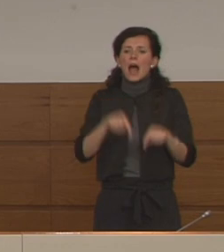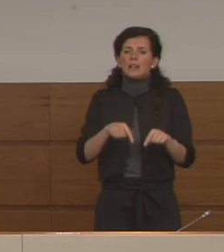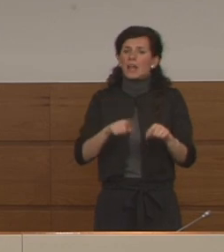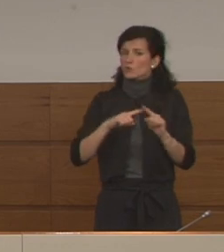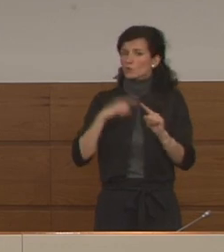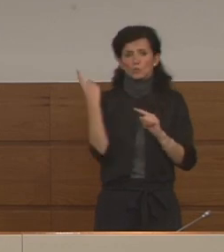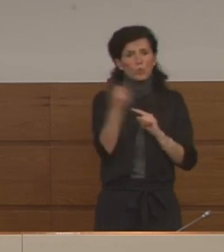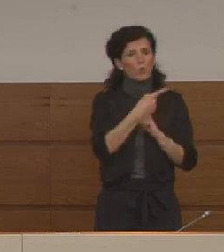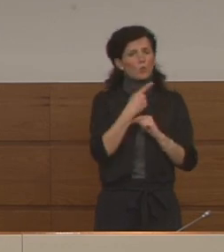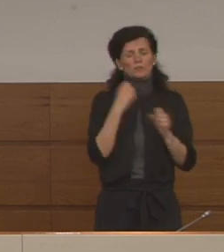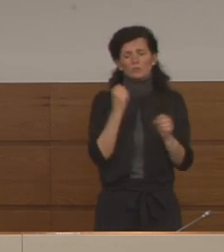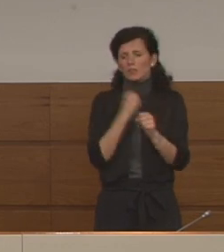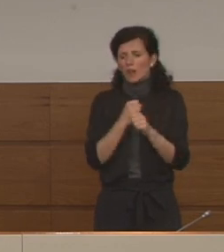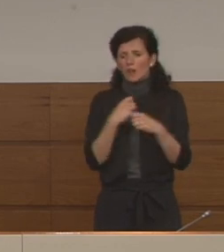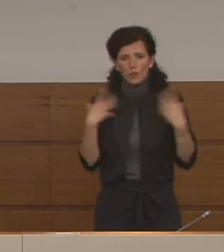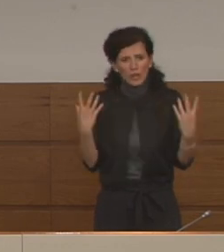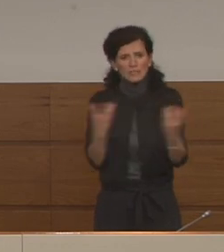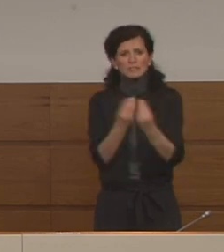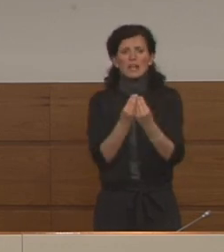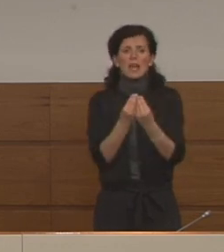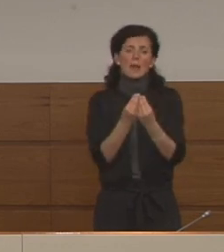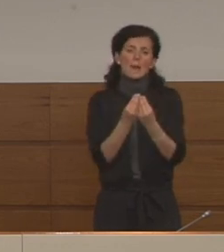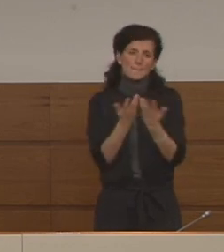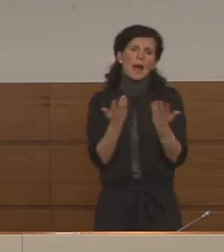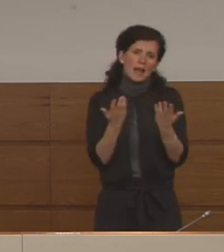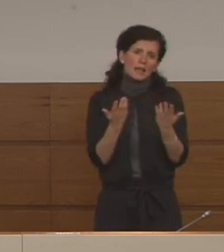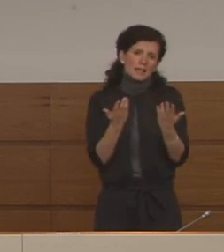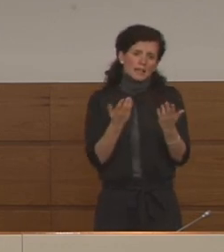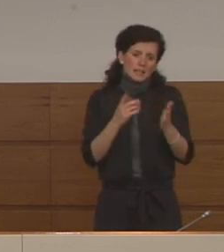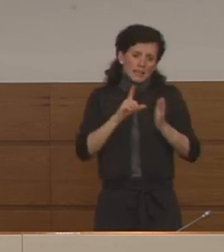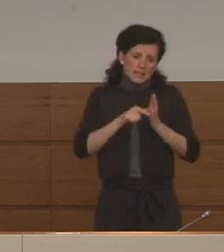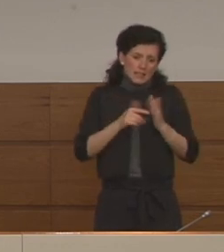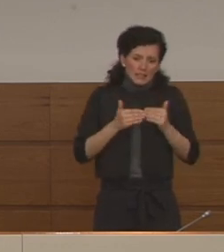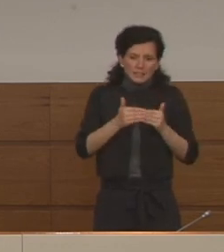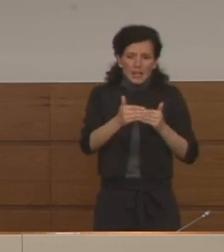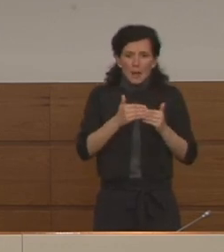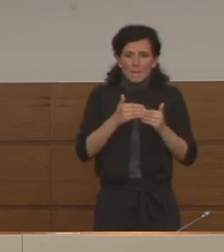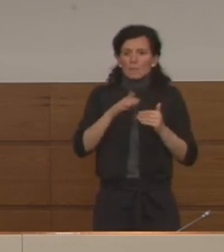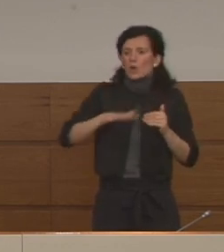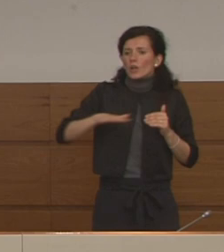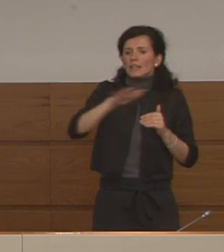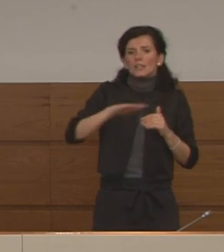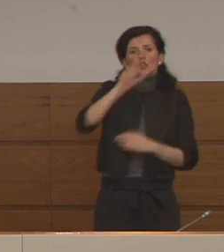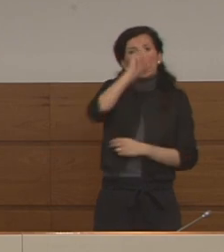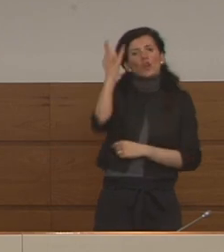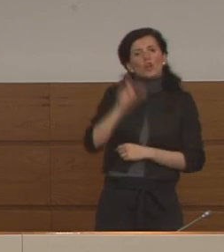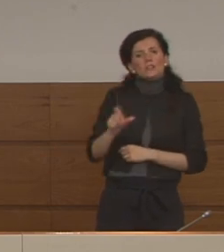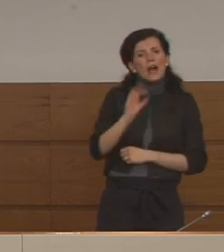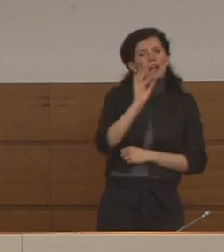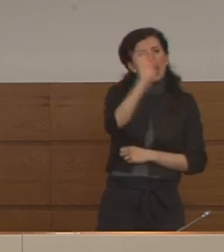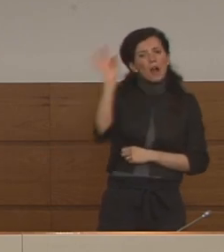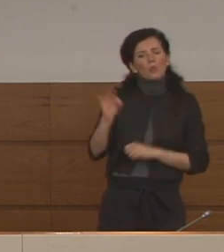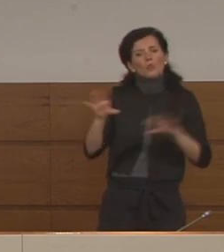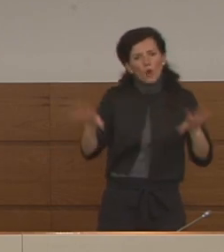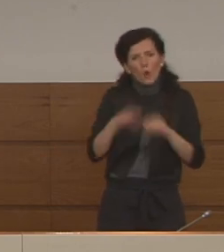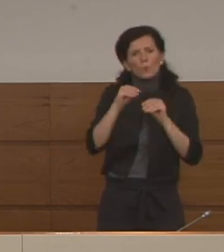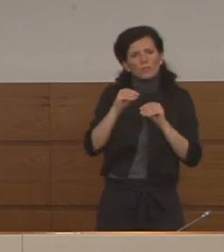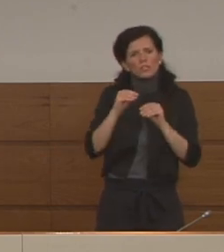lavorando insieme e qualche risposta a livello territoriale, almeno in alcune zone si incomincia a vedere.